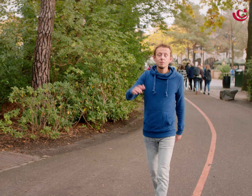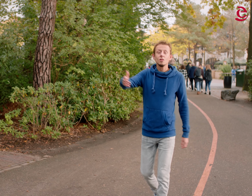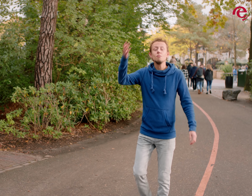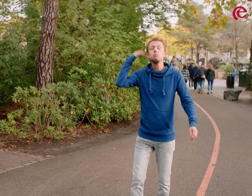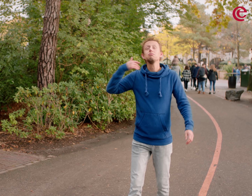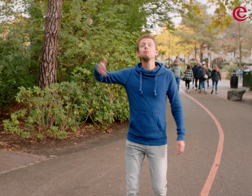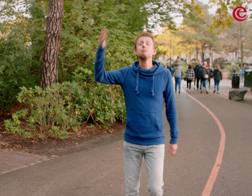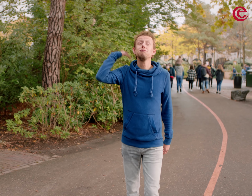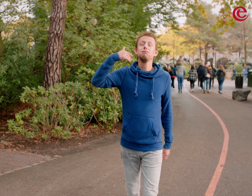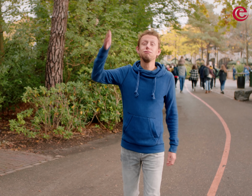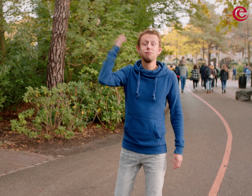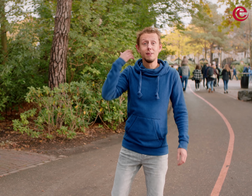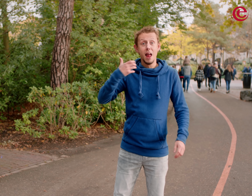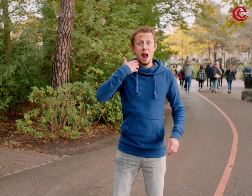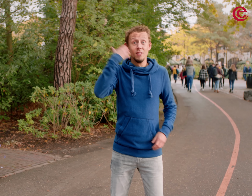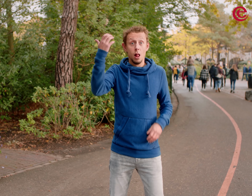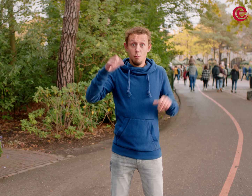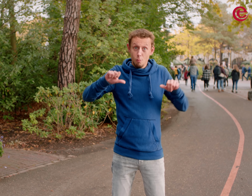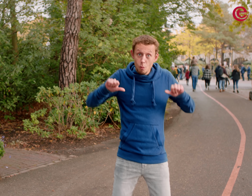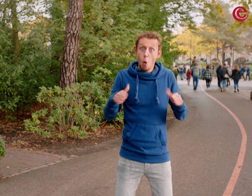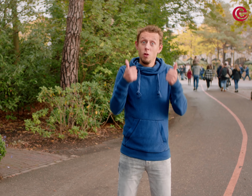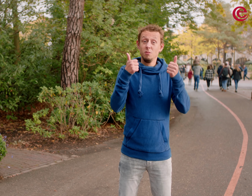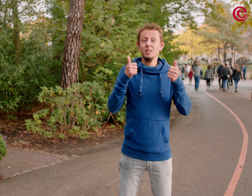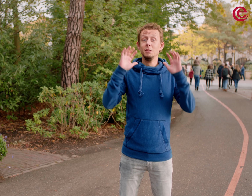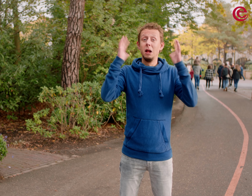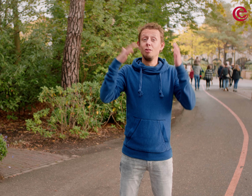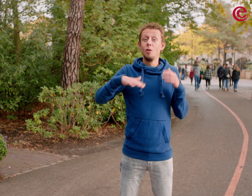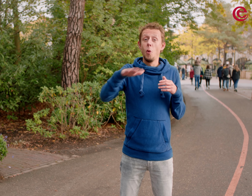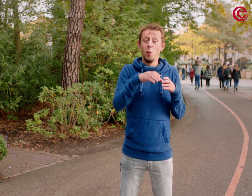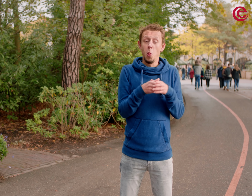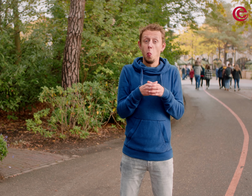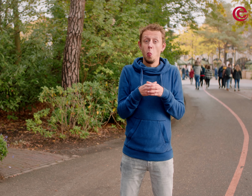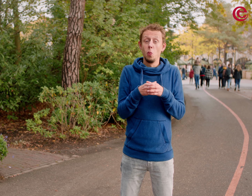Lang geleden is de Efteling begonnen als een speeltuin...